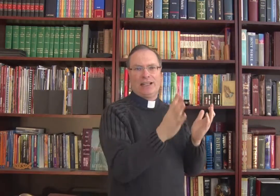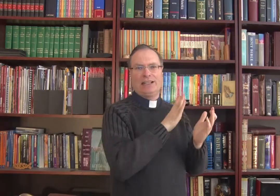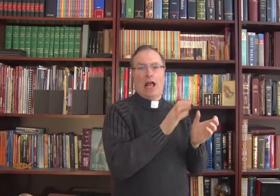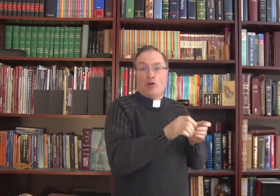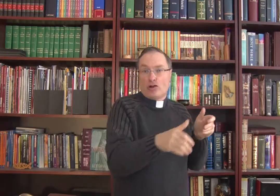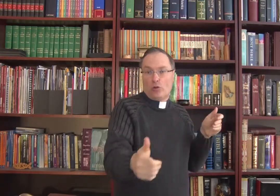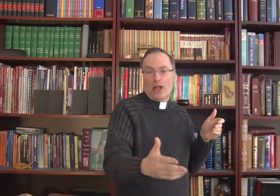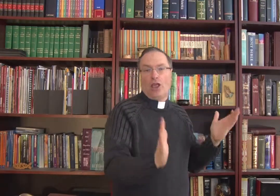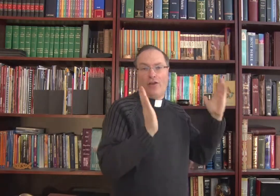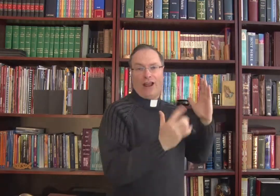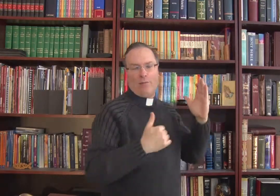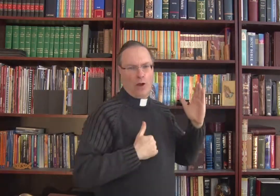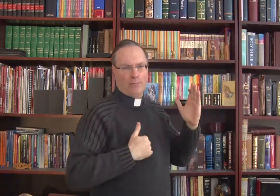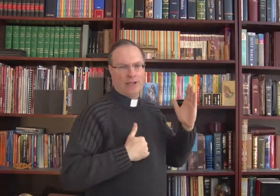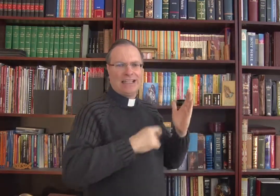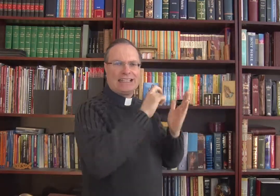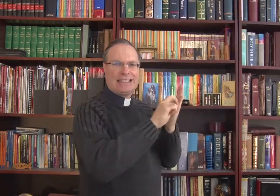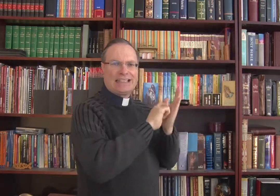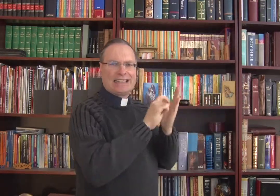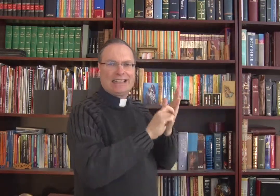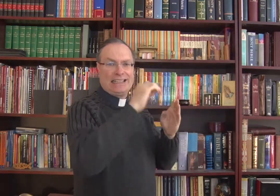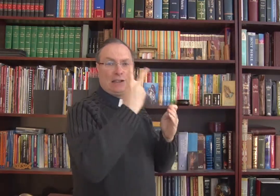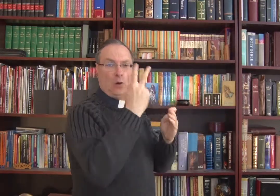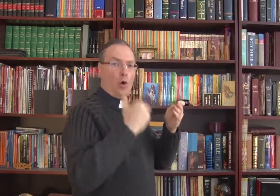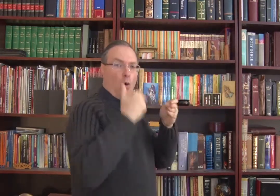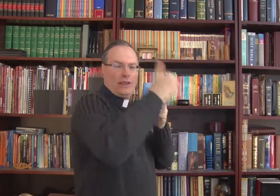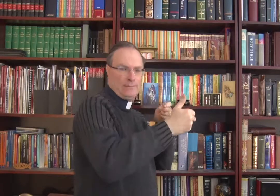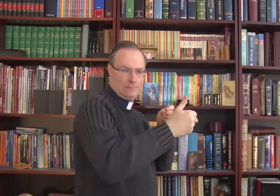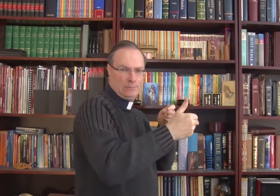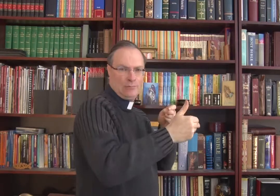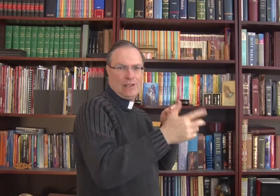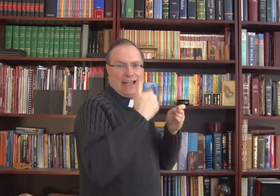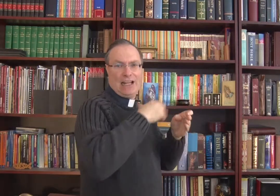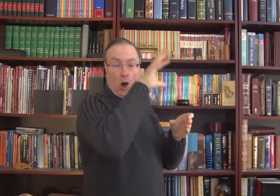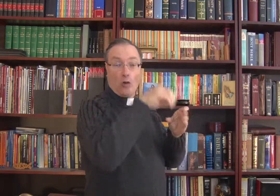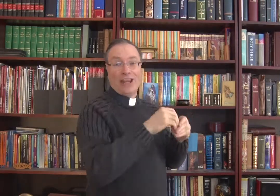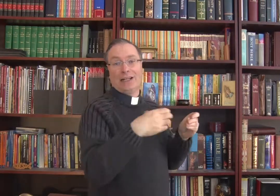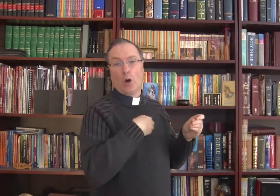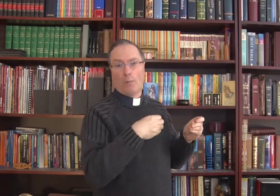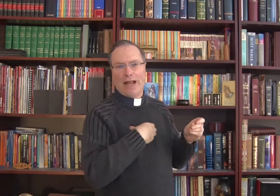Il l'a déroulé devant moi: écrit des deux côtés, il contenait des complaintes,